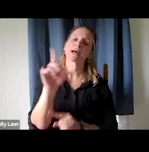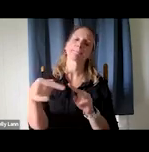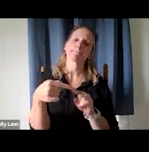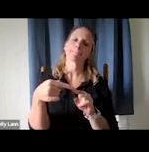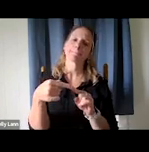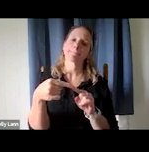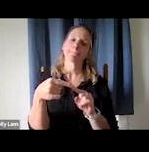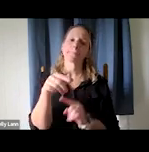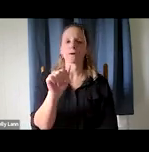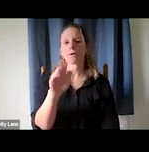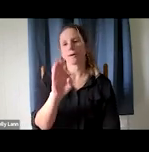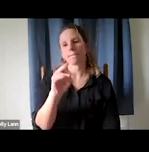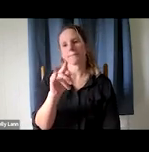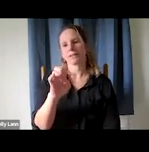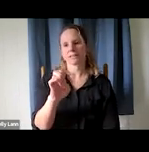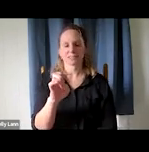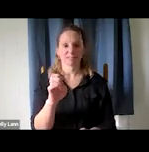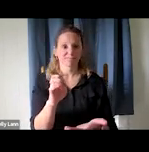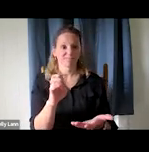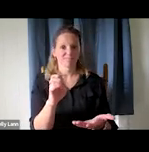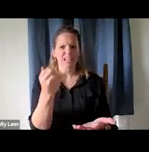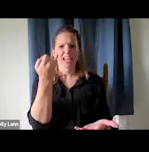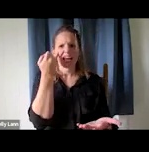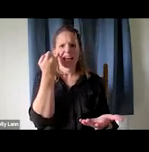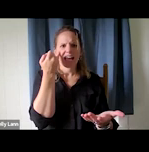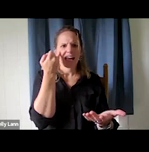¿qué pasa si no hay pruebas de ello? Si no está en el historial médico,